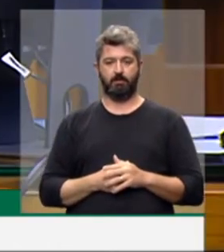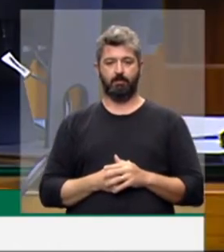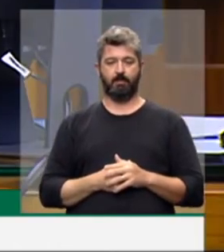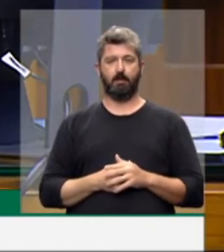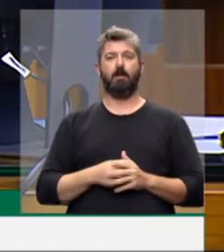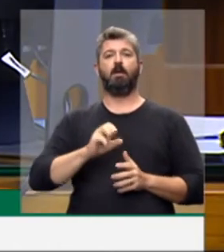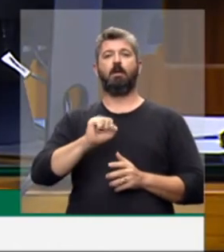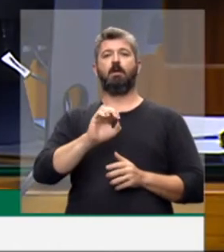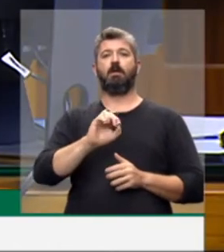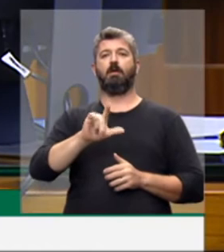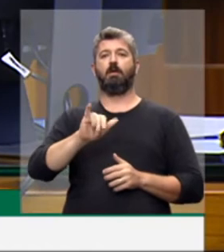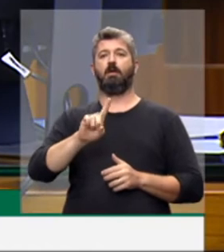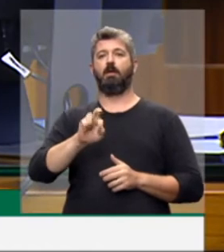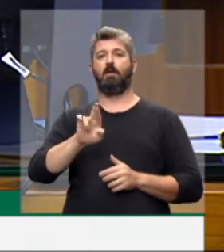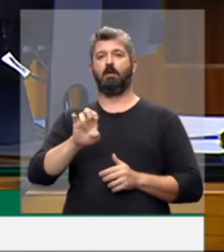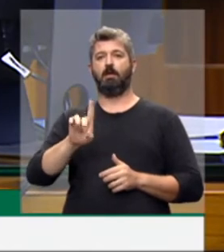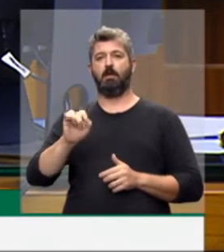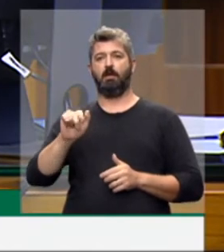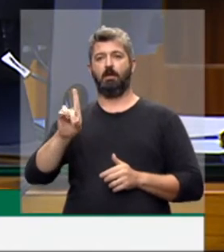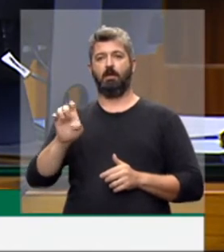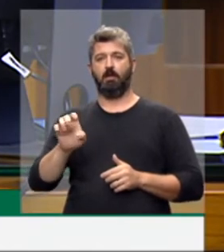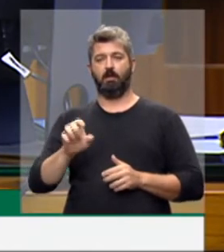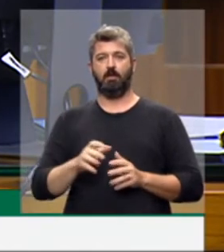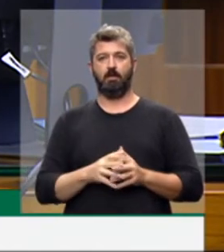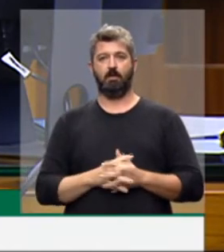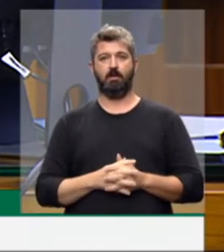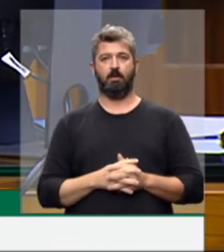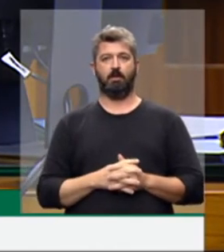SOLIDARIEDADE? -- [DEPUTADO]: ENTENDEMOS A IMPORTÂNCIA DA MATÉRIA E